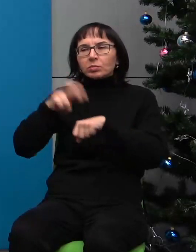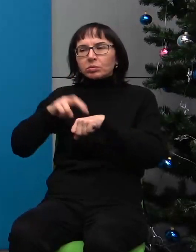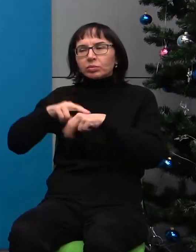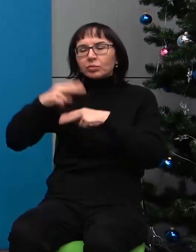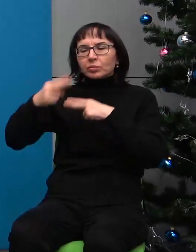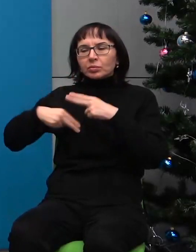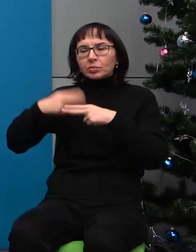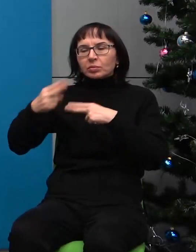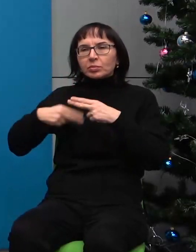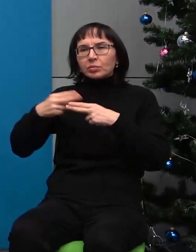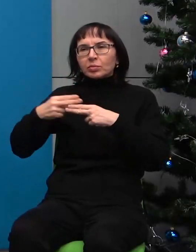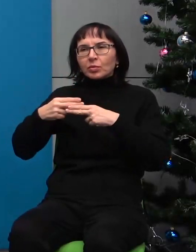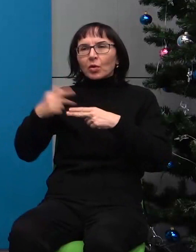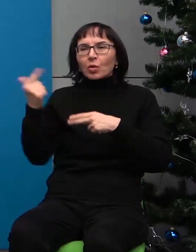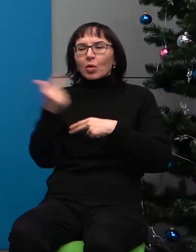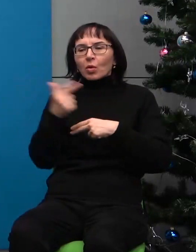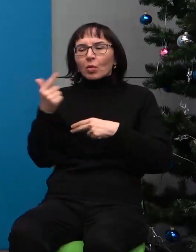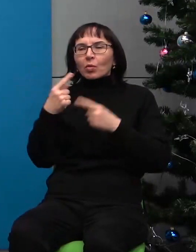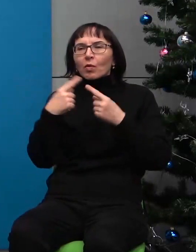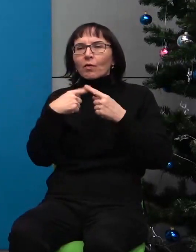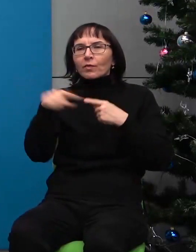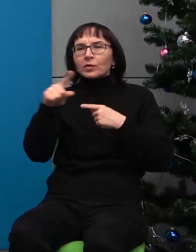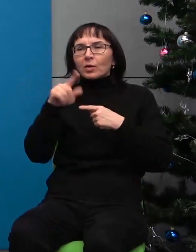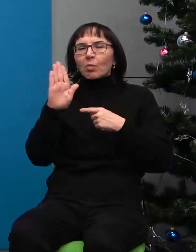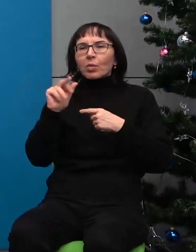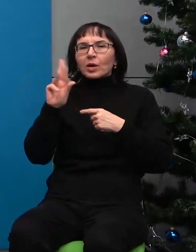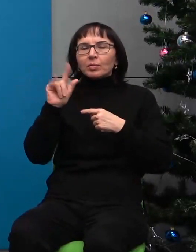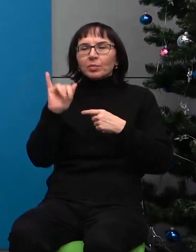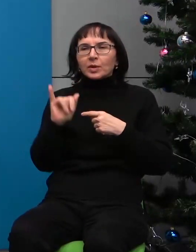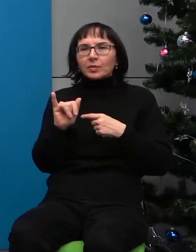Obu tam wysłał Klaus Barbie. Jednego z Lijonu, drugiego z Amsterdamu.